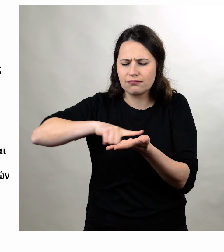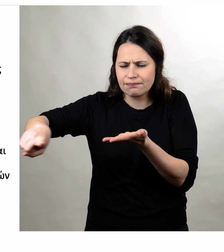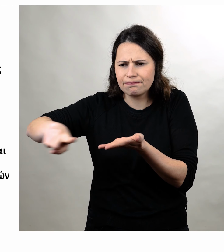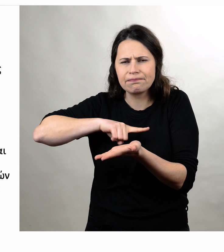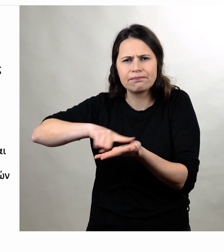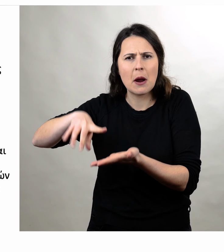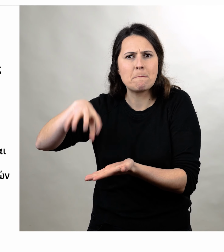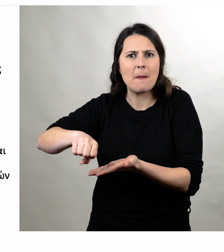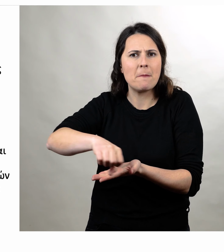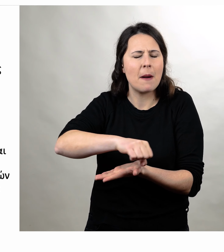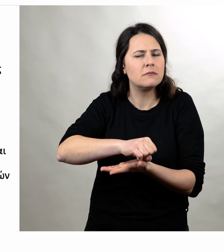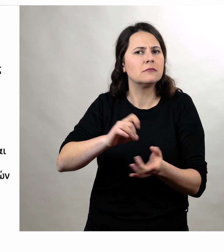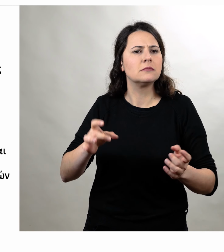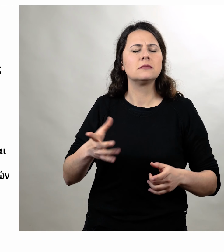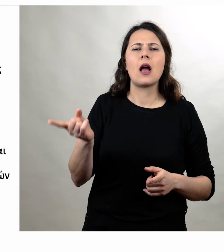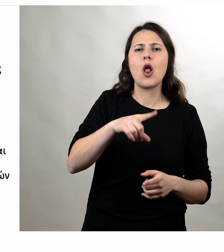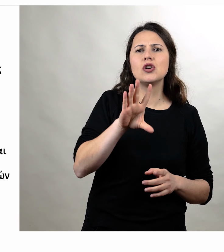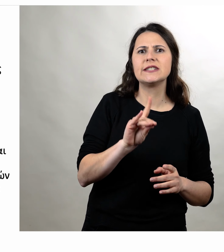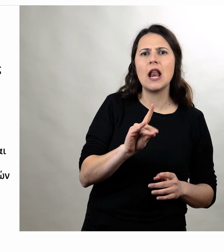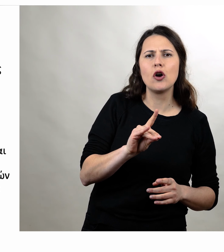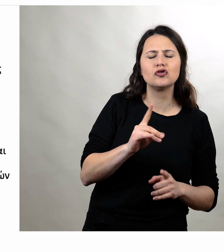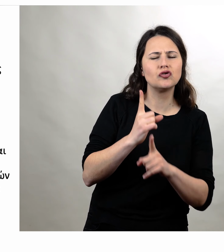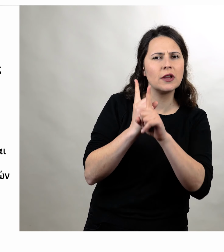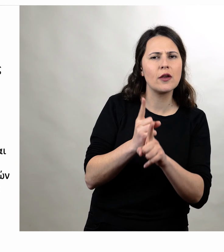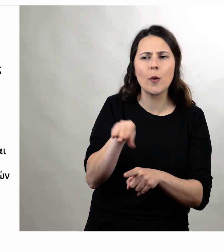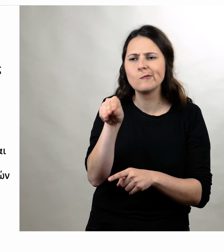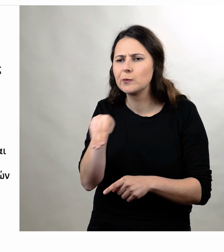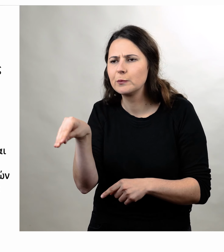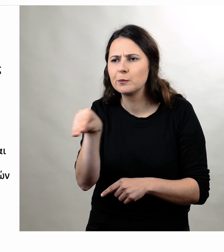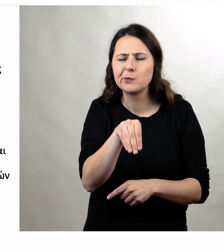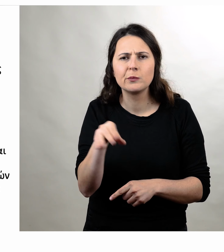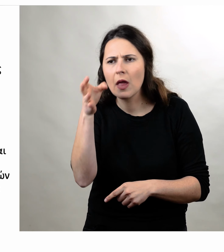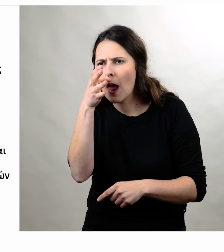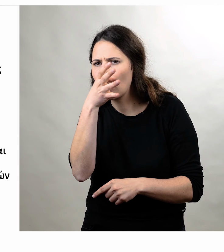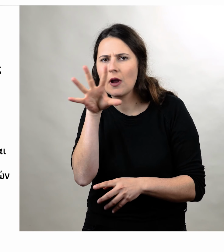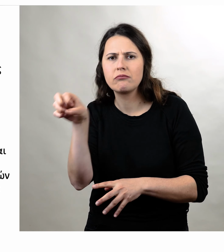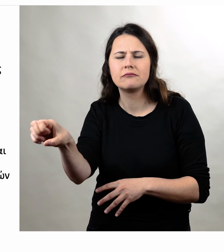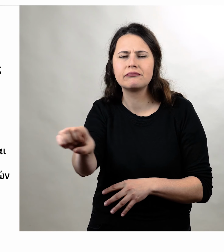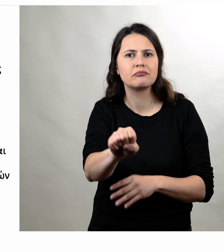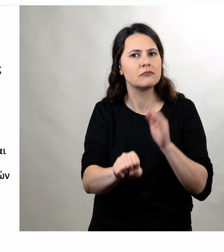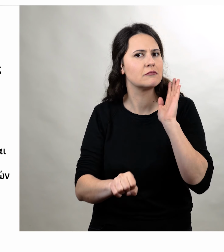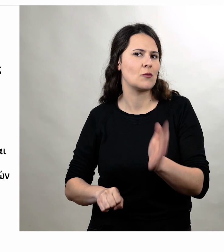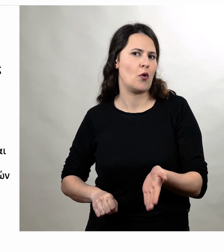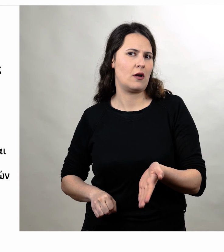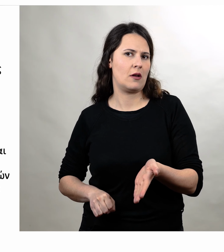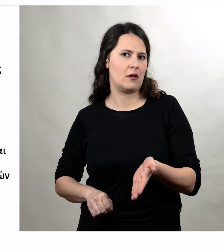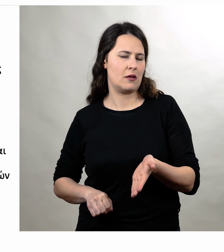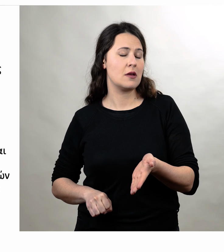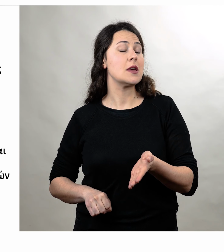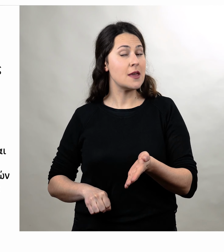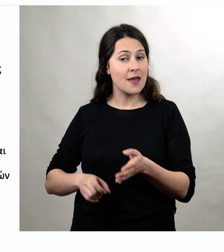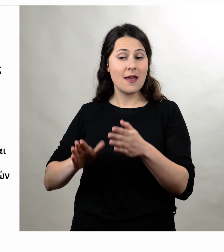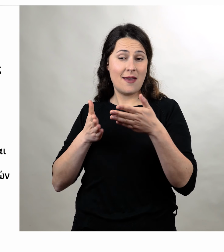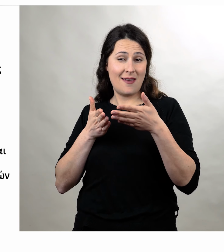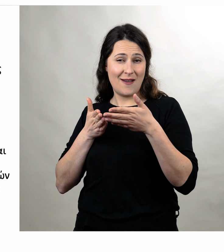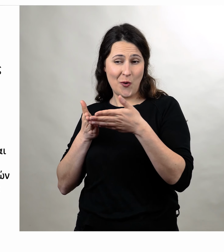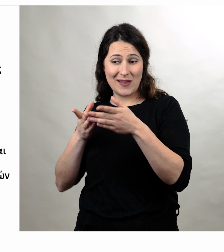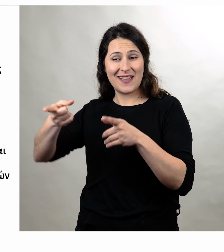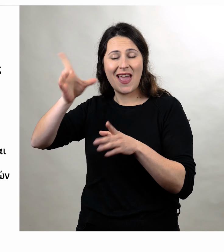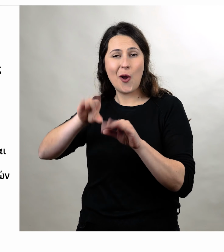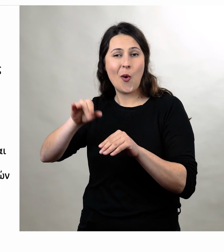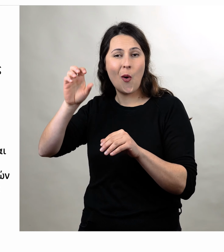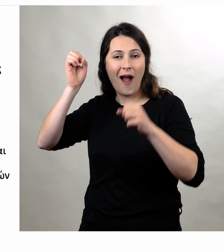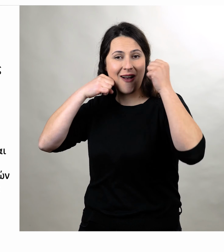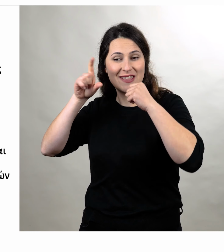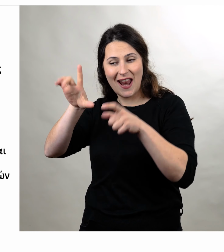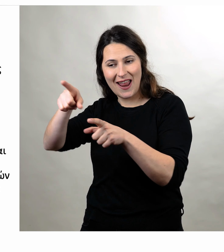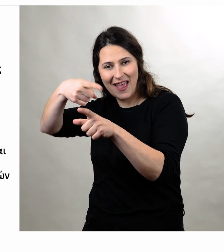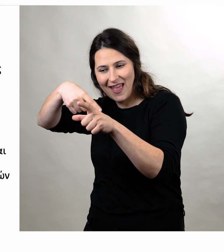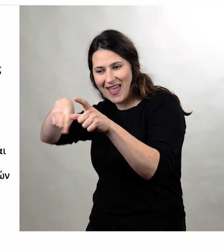Οι έλεγχοι να αφορούν στους επιβάτες και στο πλήρωμα σε όλα τα λιμάνια της Αυστραλίας.